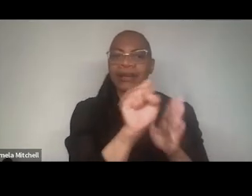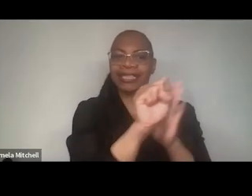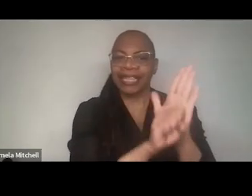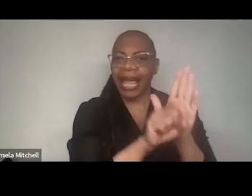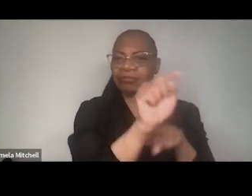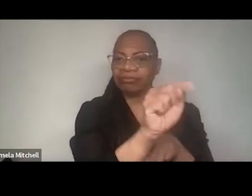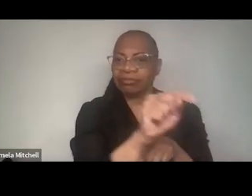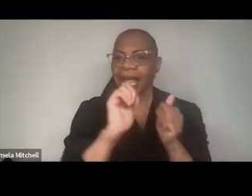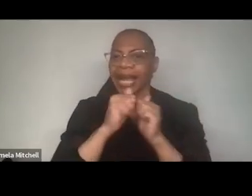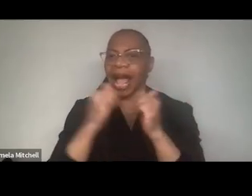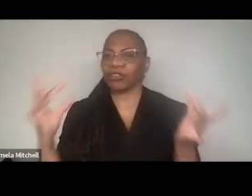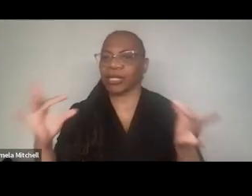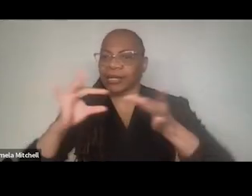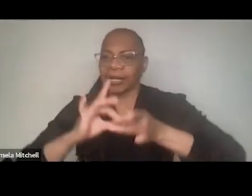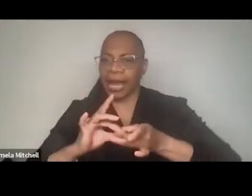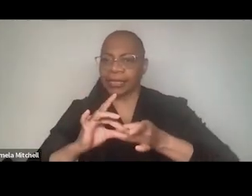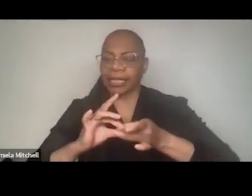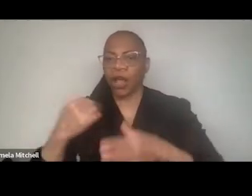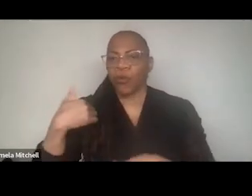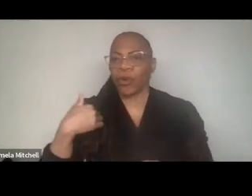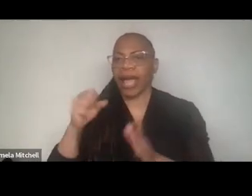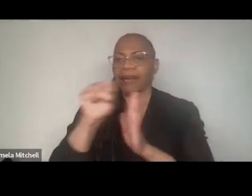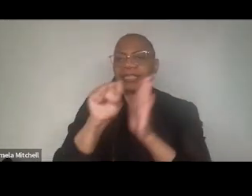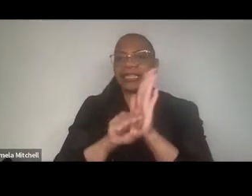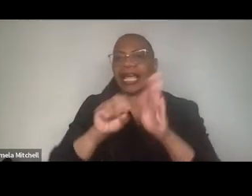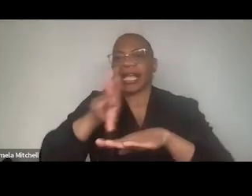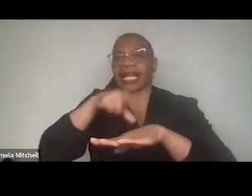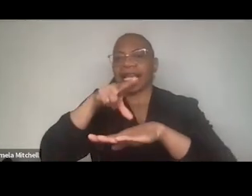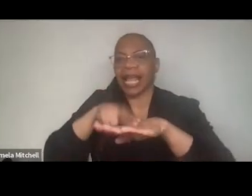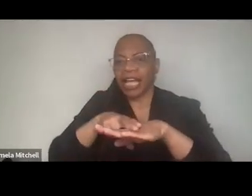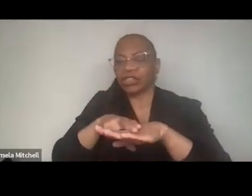Nos mantenemos al día con las tendencias estatales y nacionales y las promovemos entre nuestros miembros.